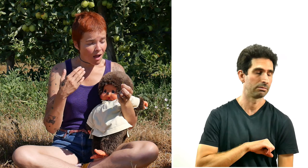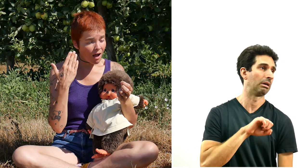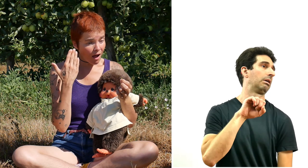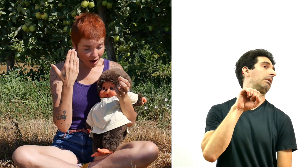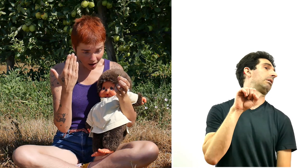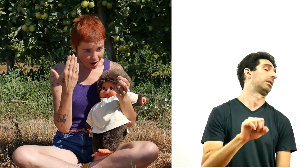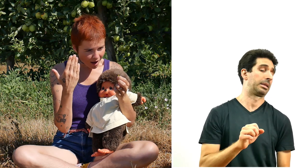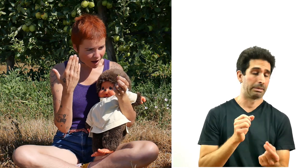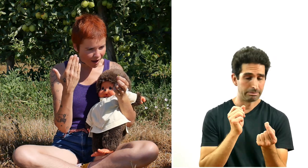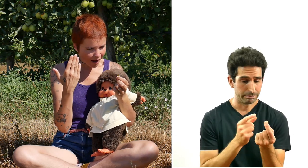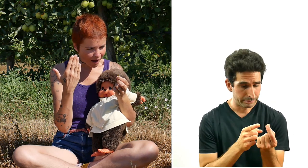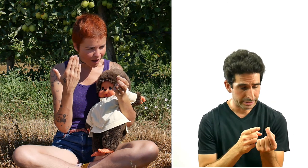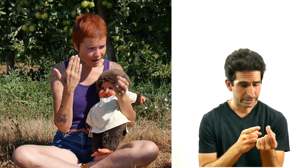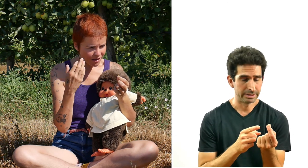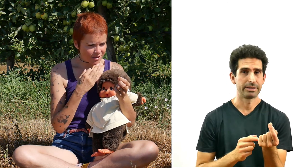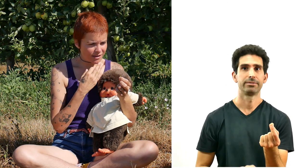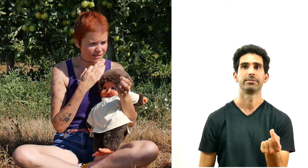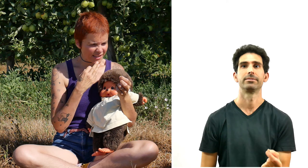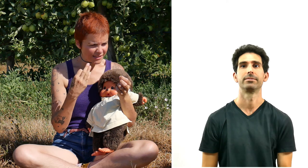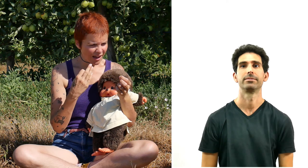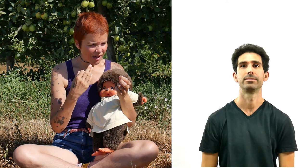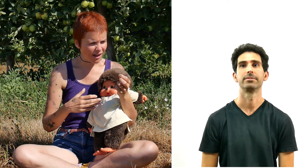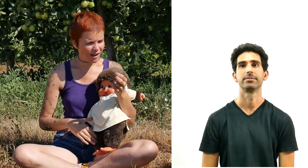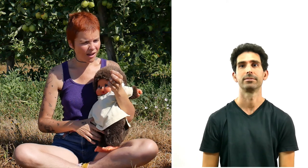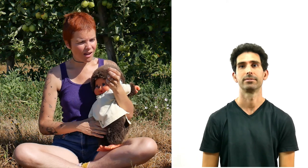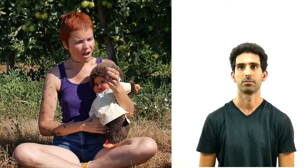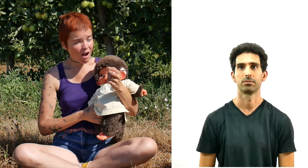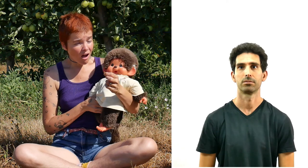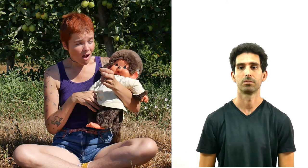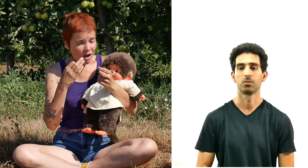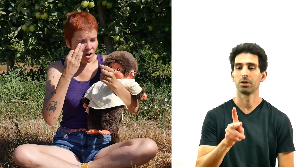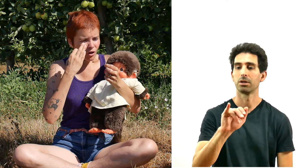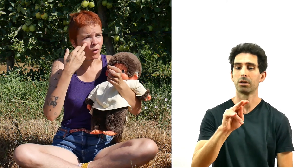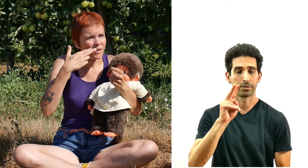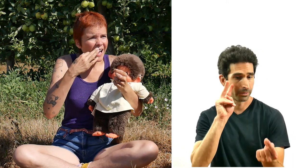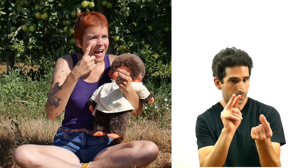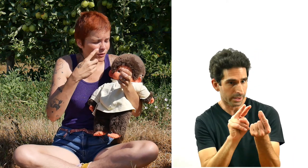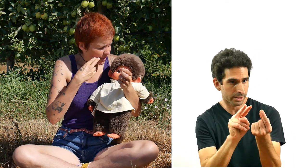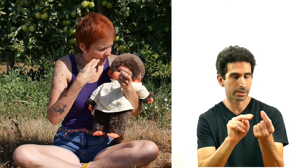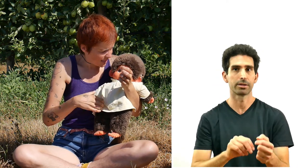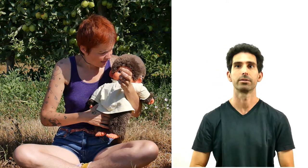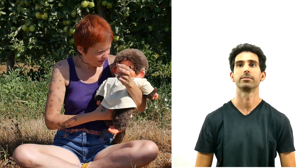Aaah, c’est ça. Regarde Kiki.